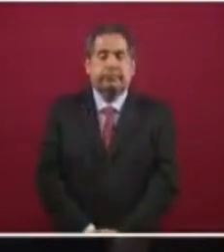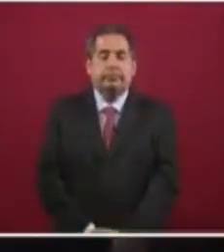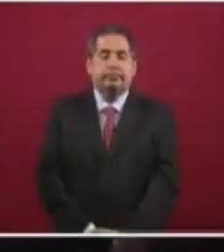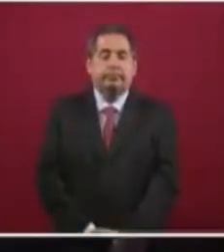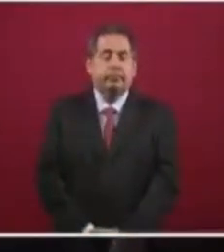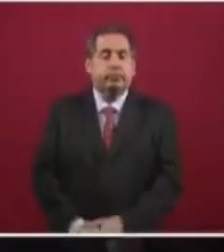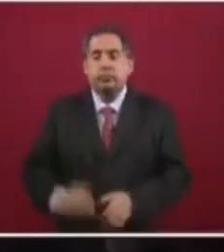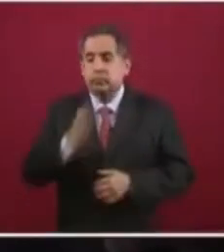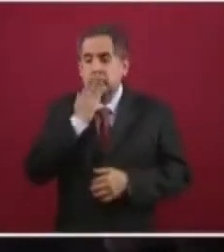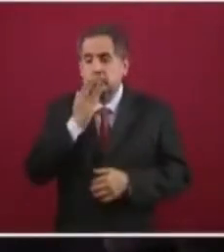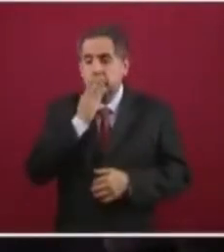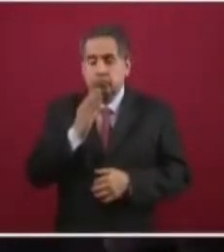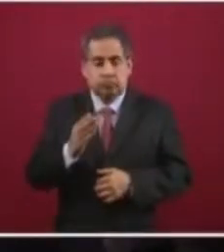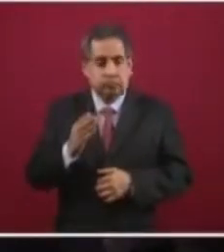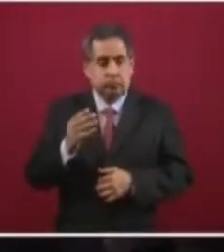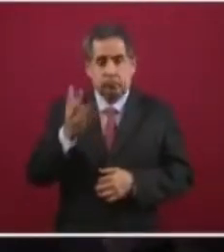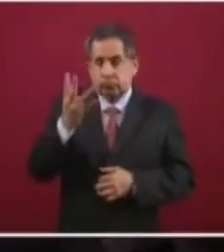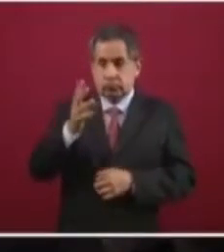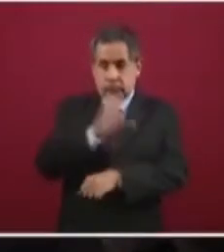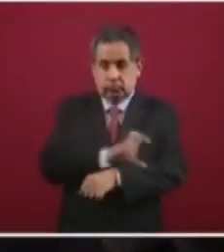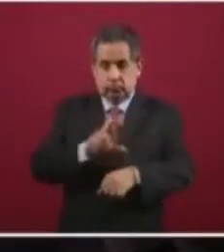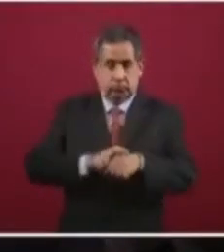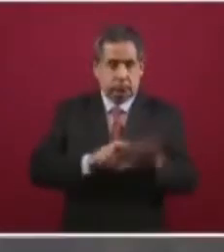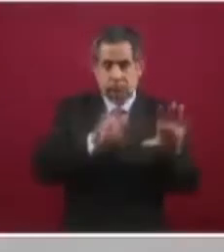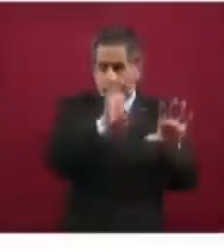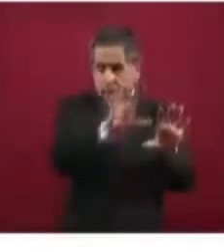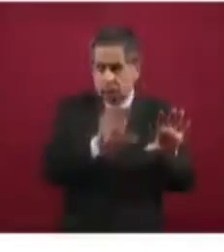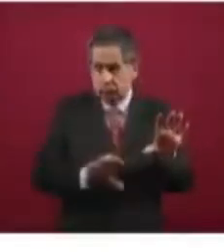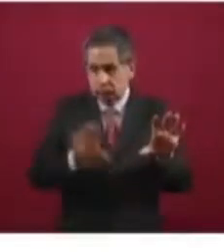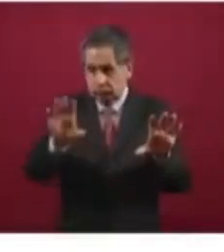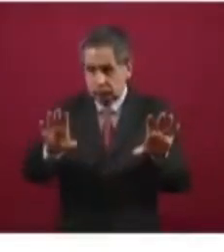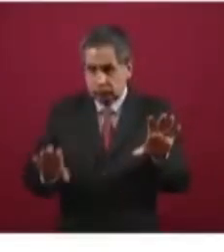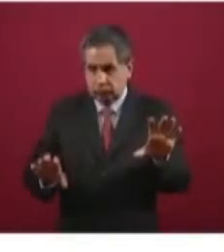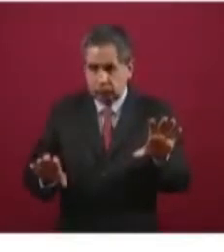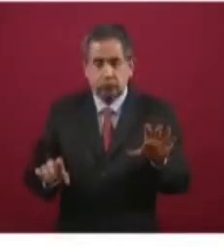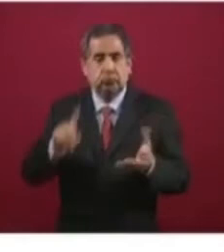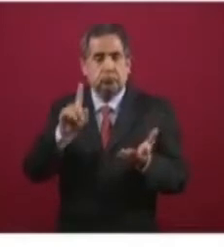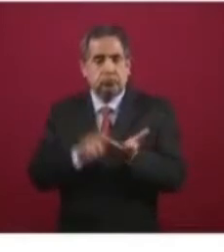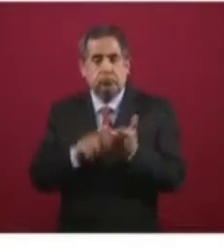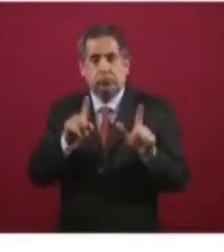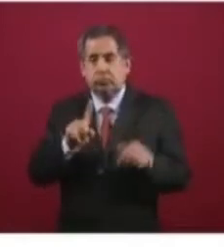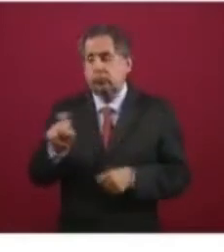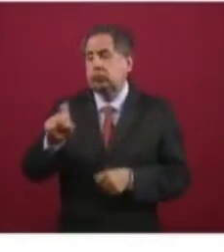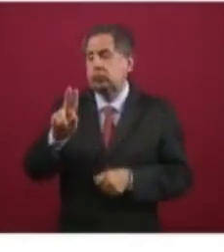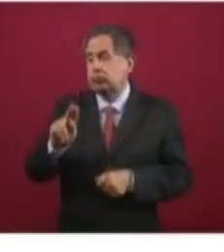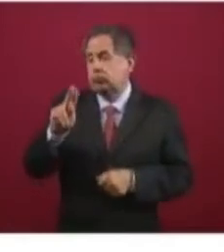Sonora tiene cuatro coordinaciones regionales, con un total de mil 186 integrantes de la